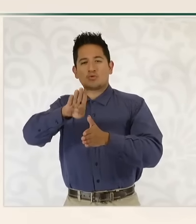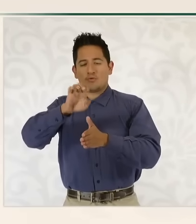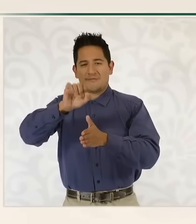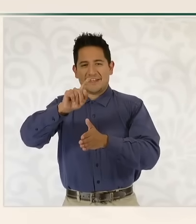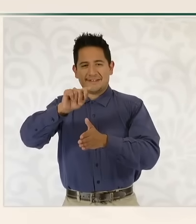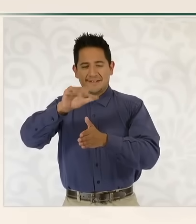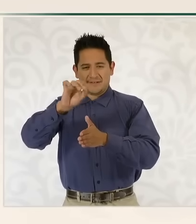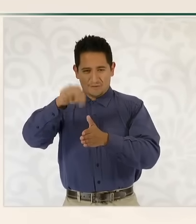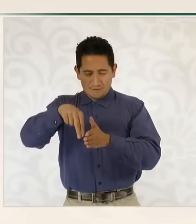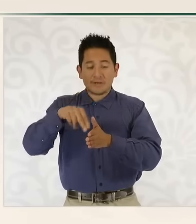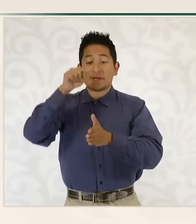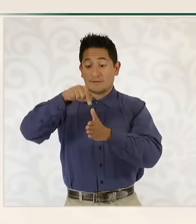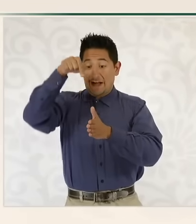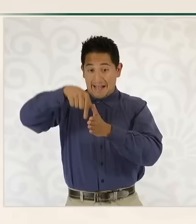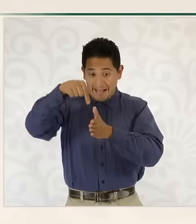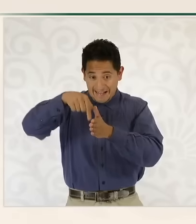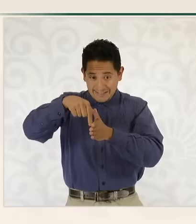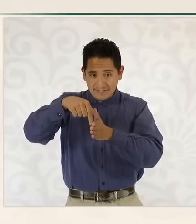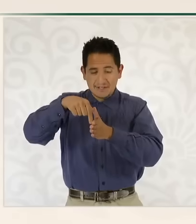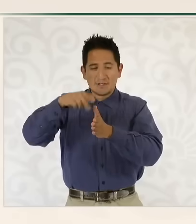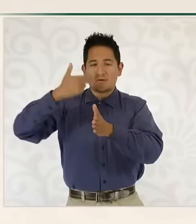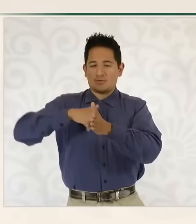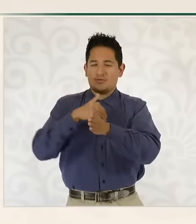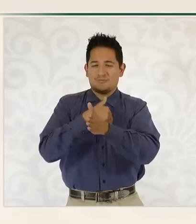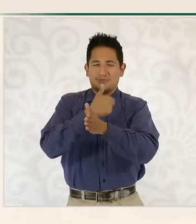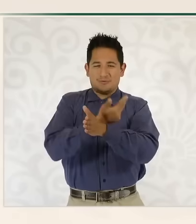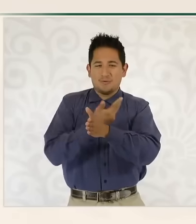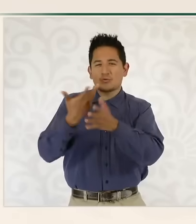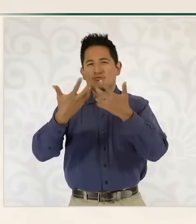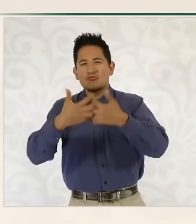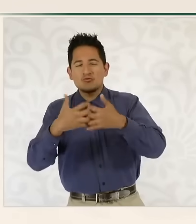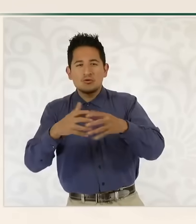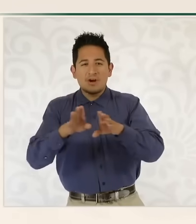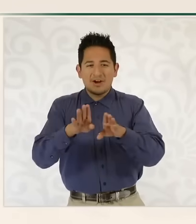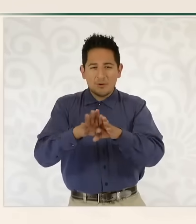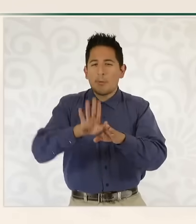estas subestaciones de de de electricidad funcionan como los distribuidores viales,